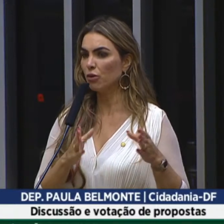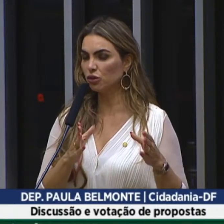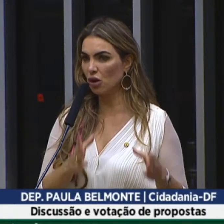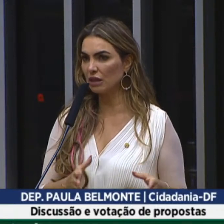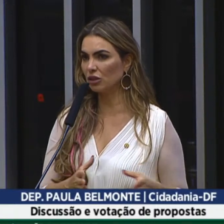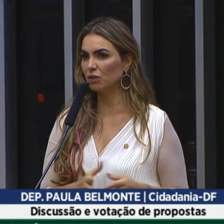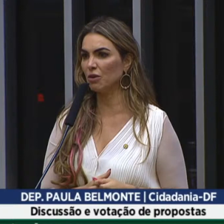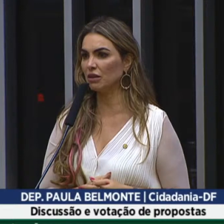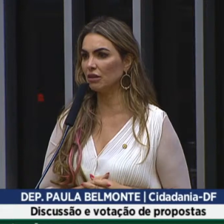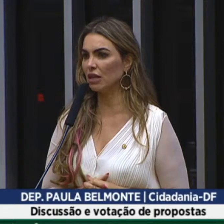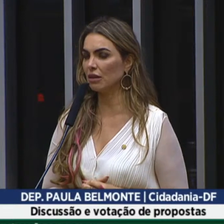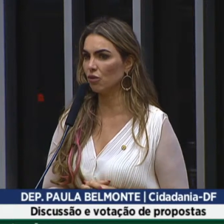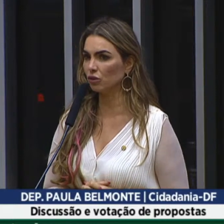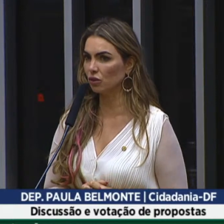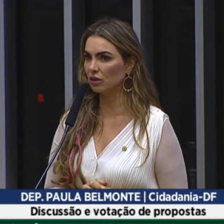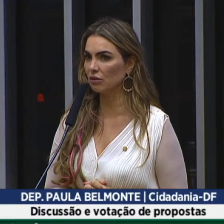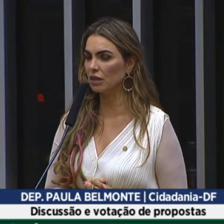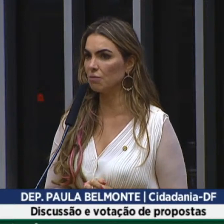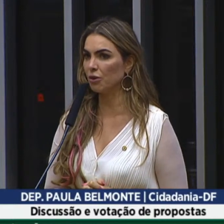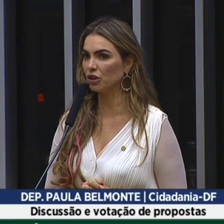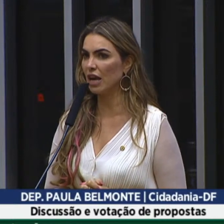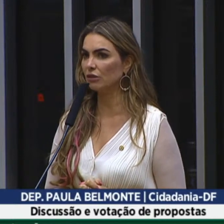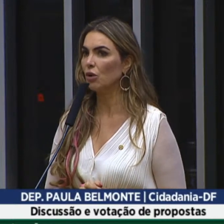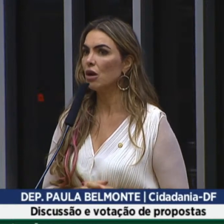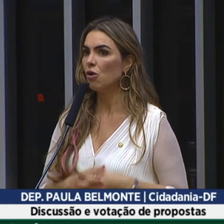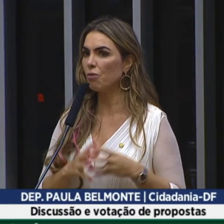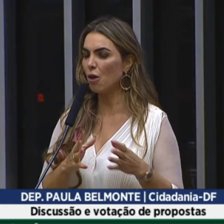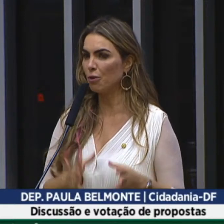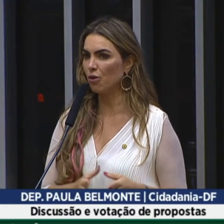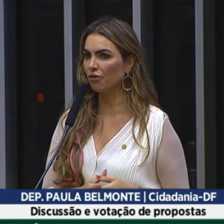DESSA CONSTRUÇÃO DESSE PROJETO, O PRÓPRIO GOVERNO E A TODOS QUE CONTRIBUÍRAM.